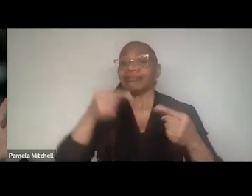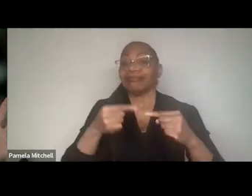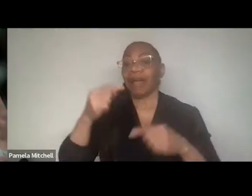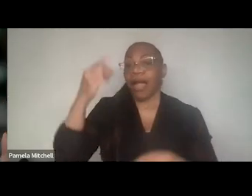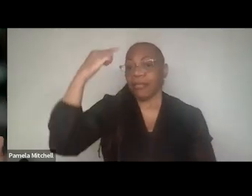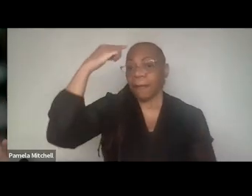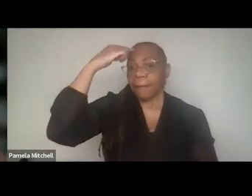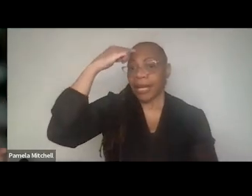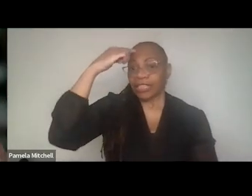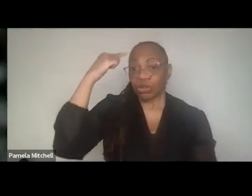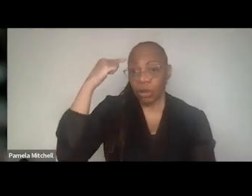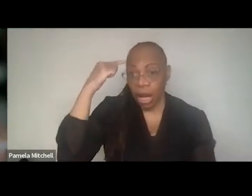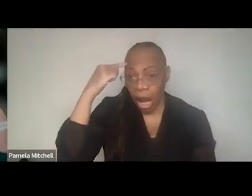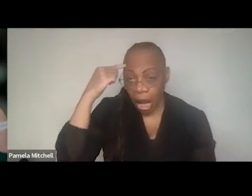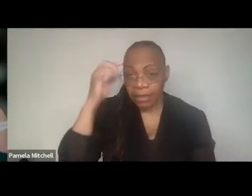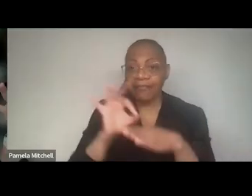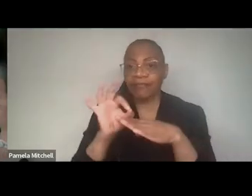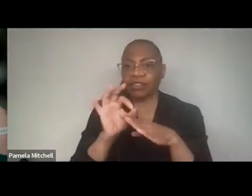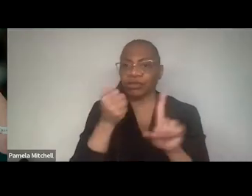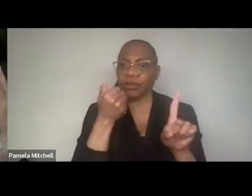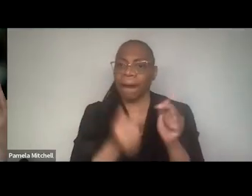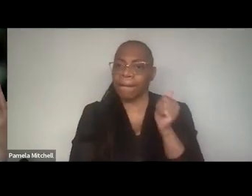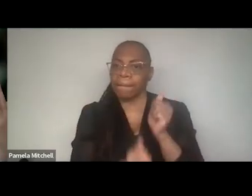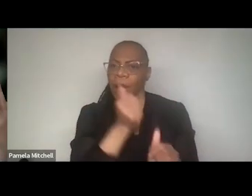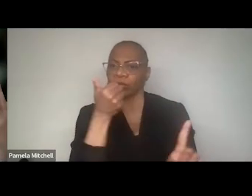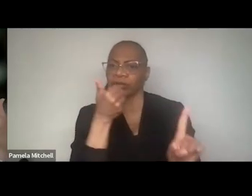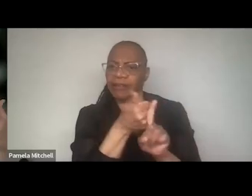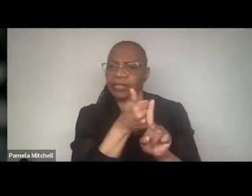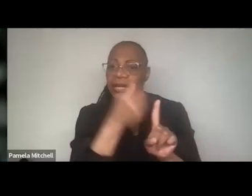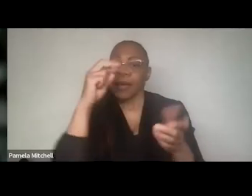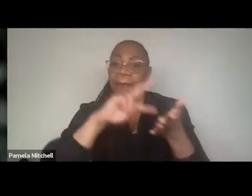es lo que ha sido más afectado. Es el cerebro, ahí es donde están nuestras habilidades de pensamiento.